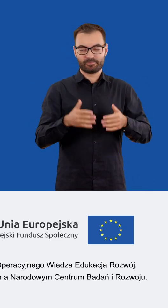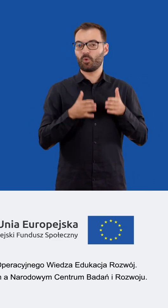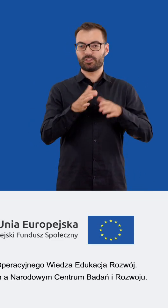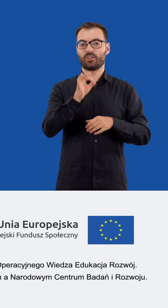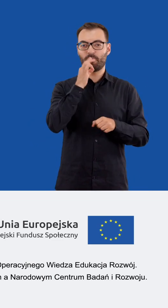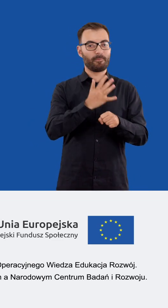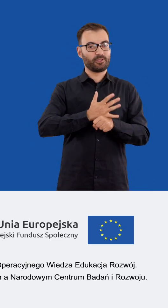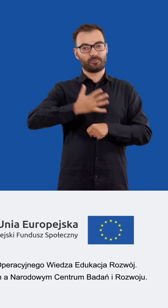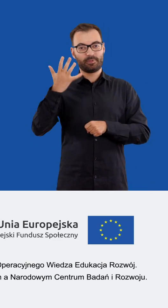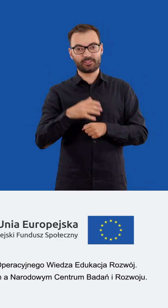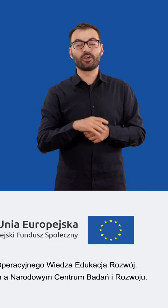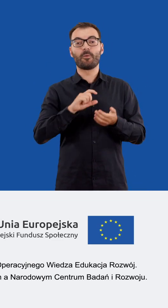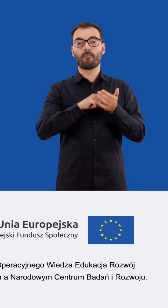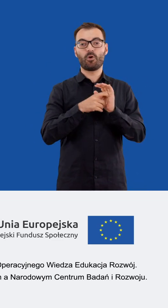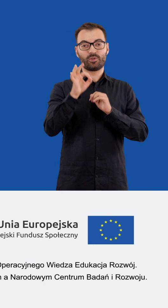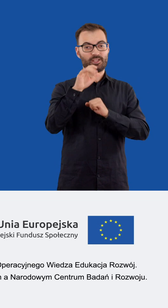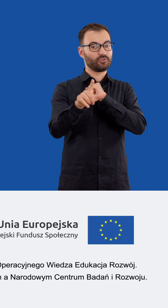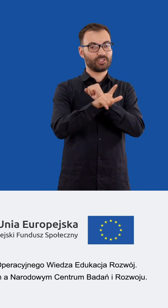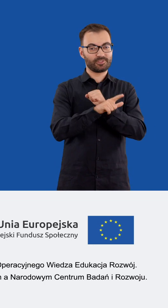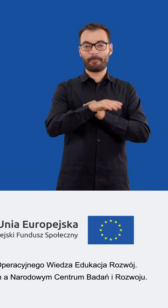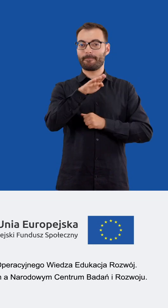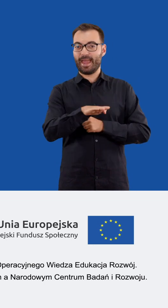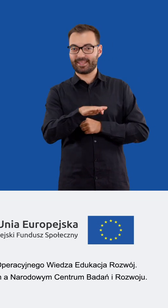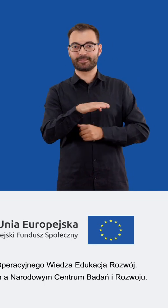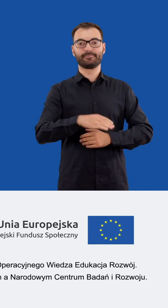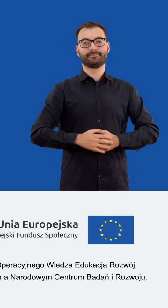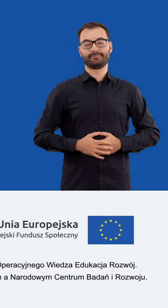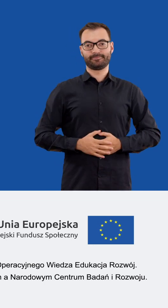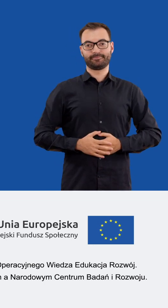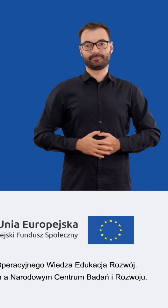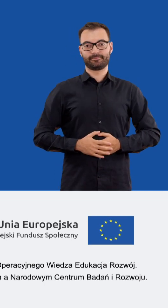przy ulicy Dobrej 55, pokój 070 na parterze.